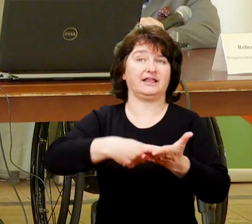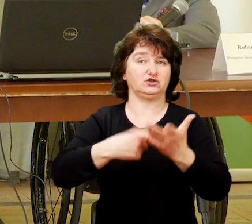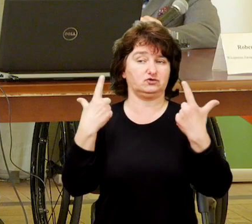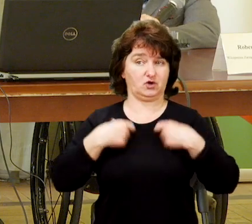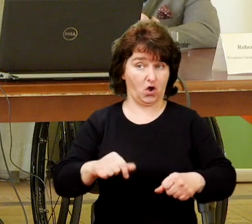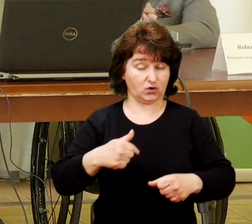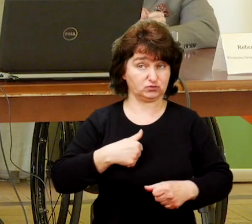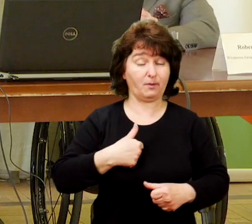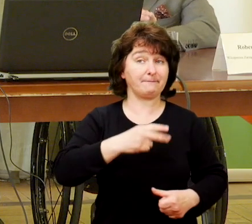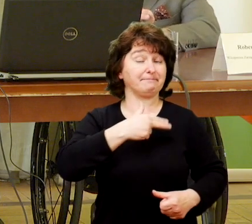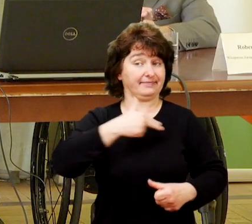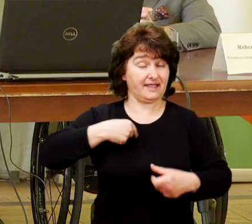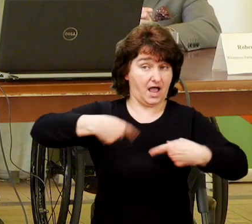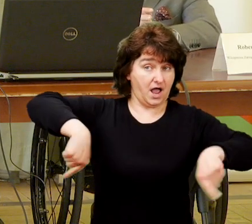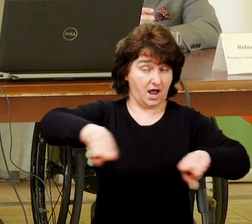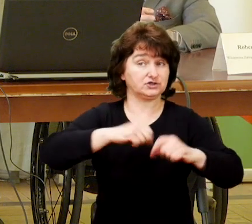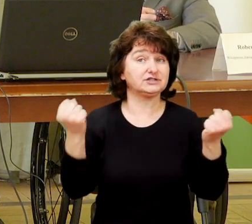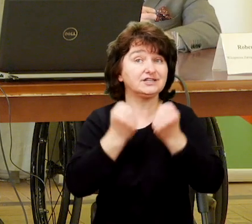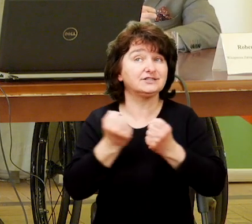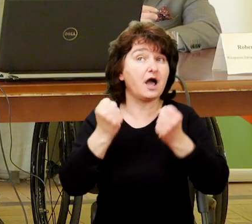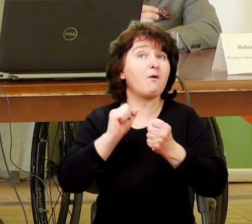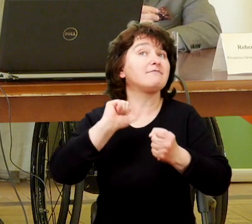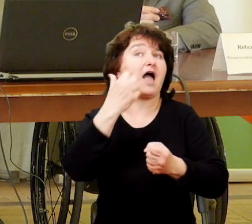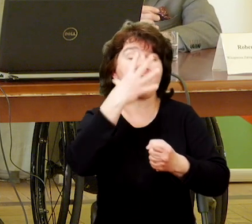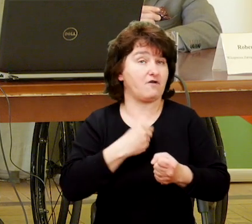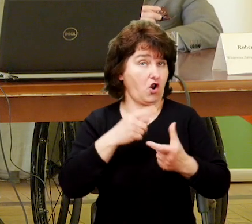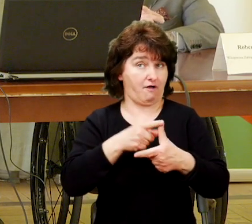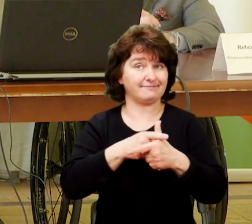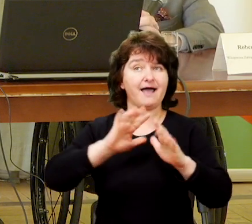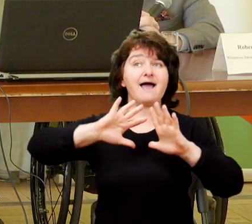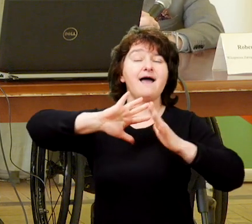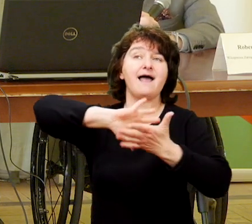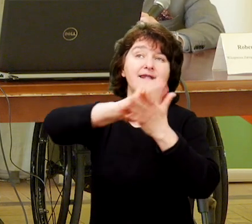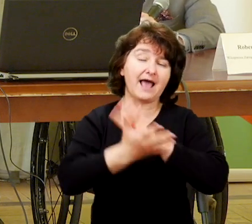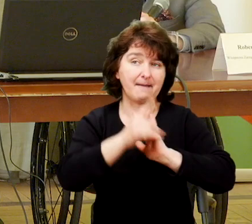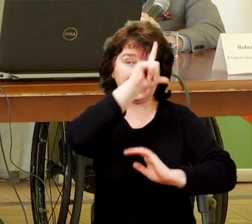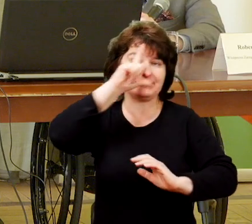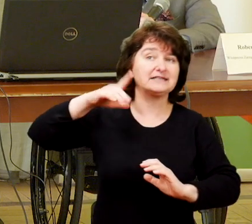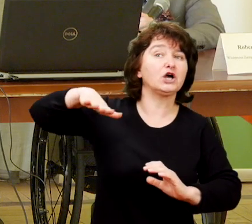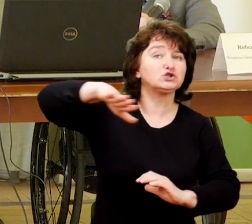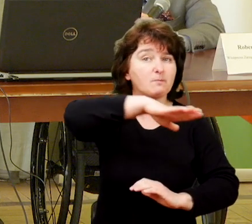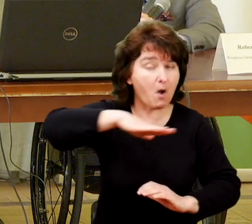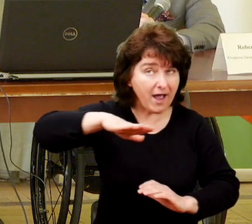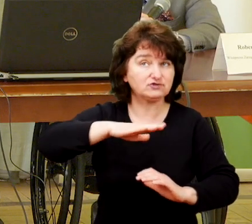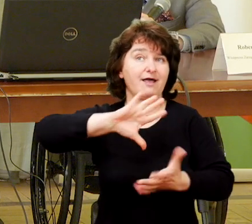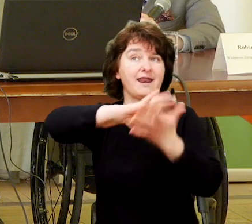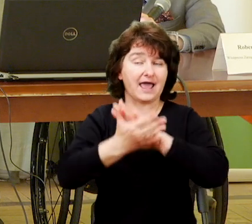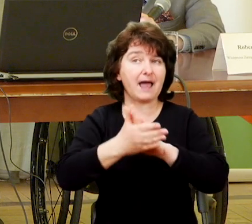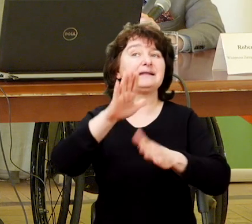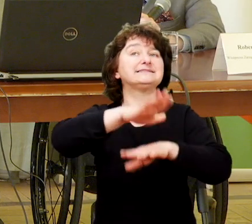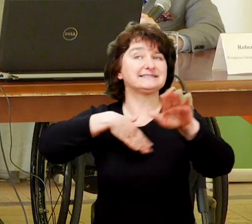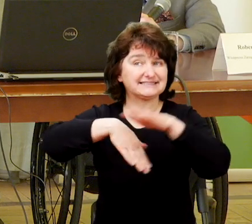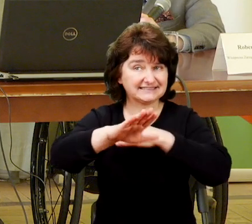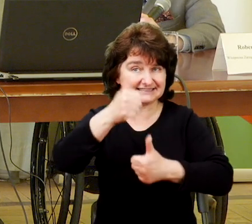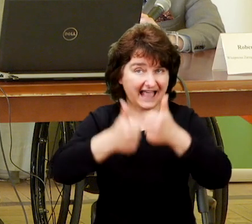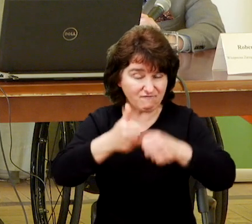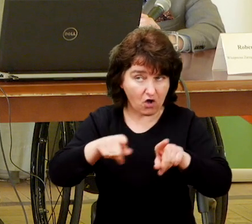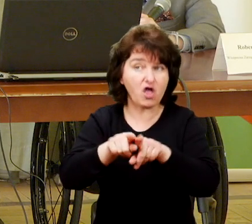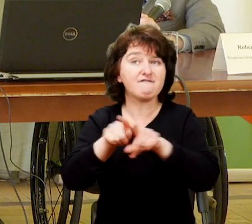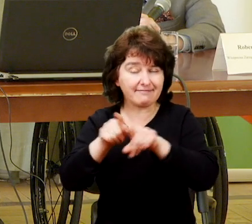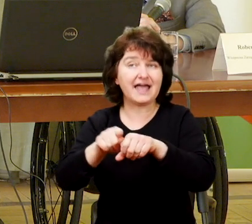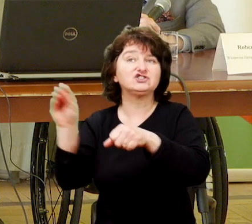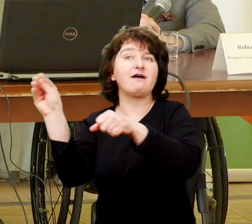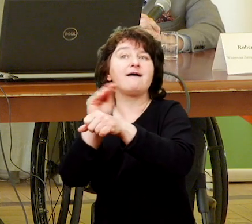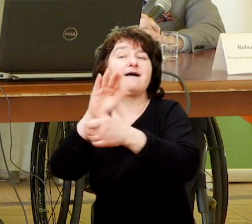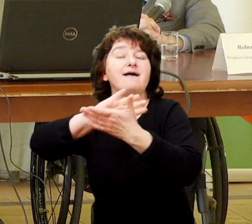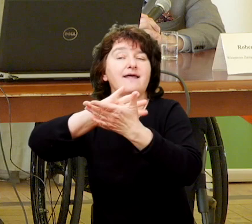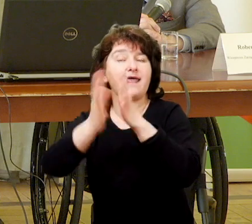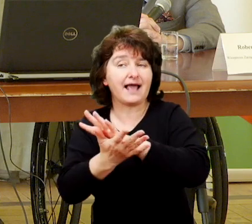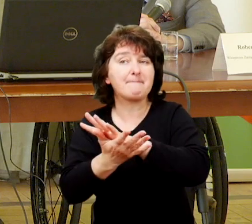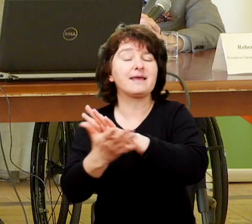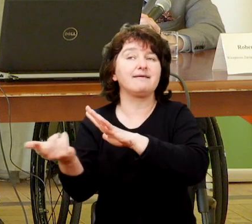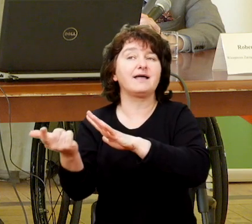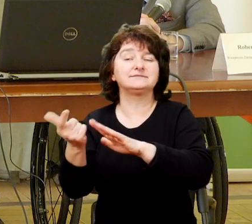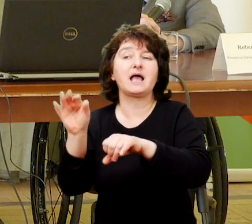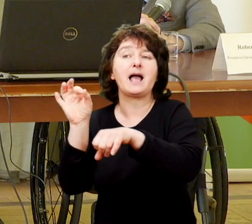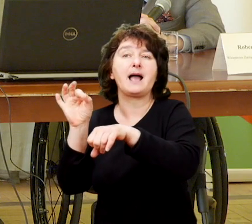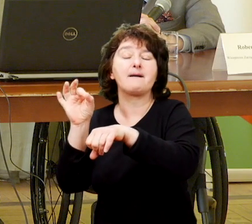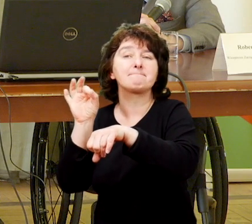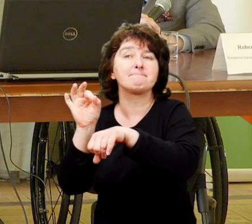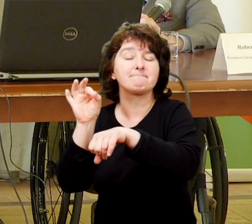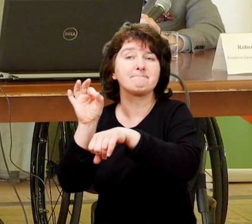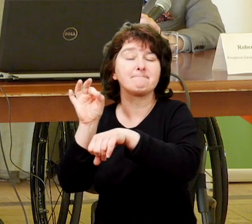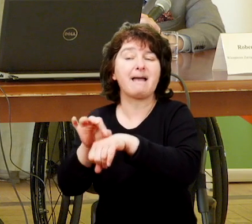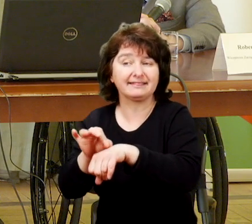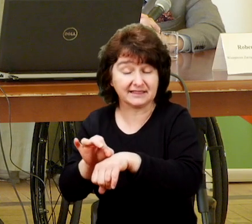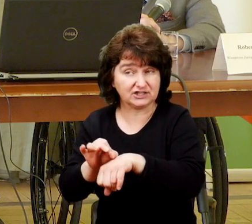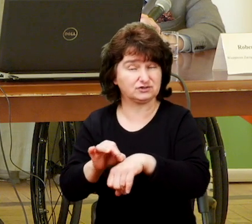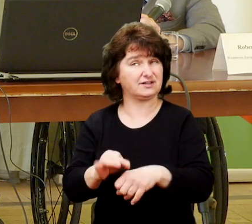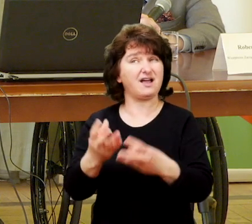Nasze działania koncentrują się przede wszystkim na rehabilitacji społecznej, zawodowej, ale również na rehabilitacji medycznej, która jest niezwykle istotna,